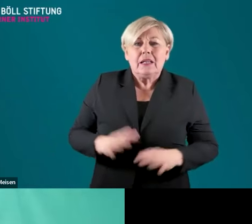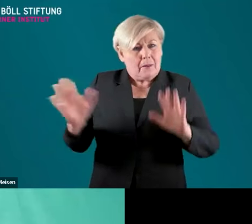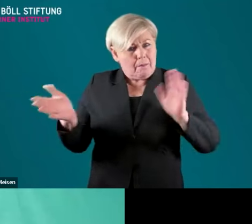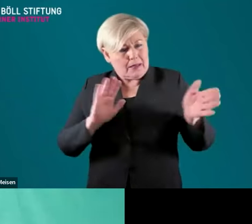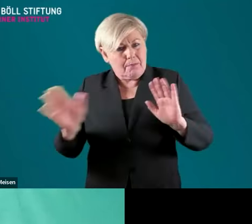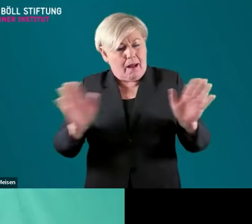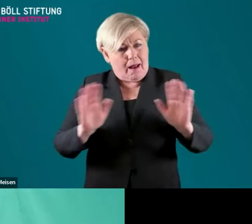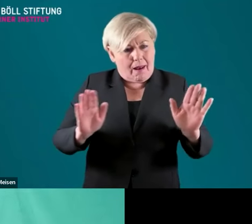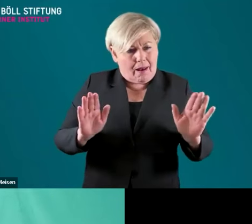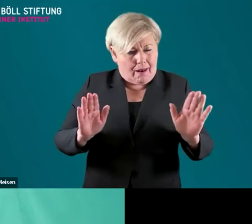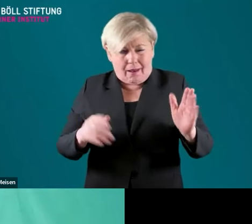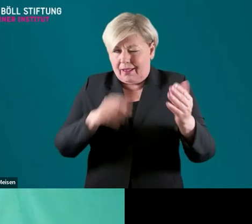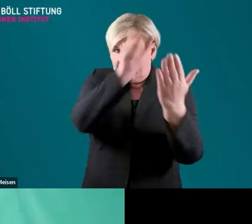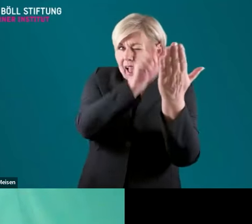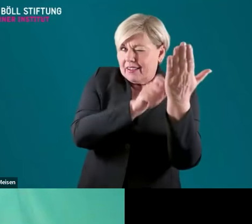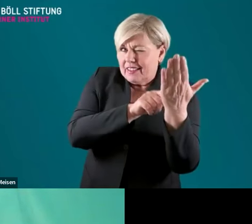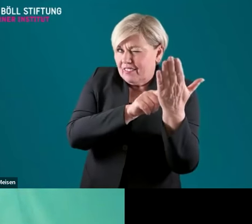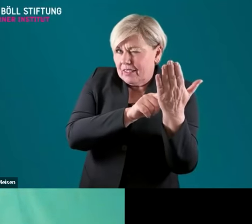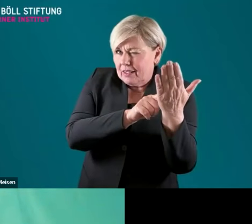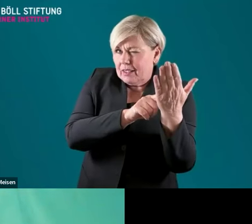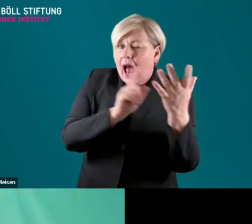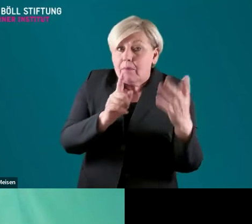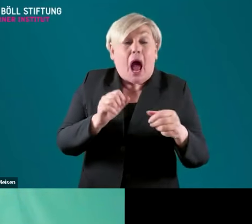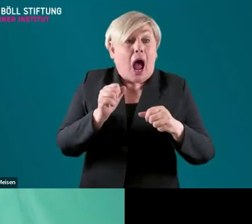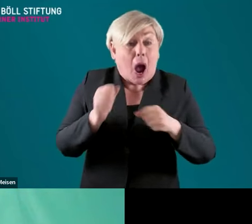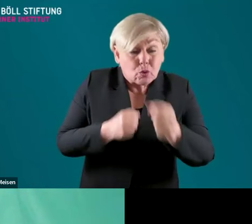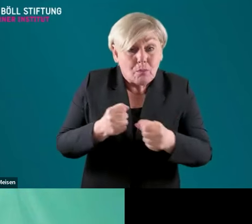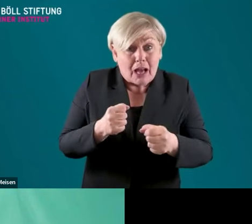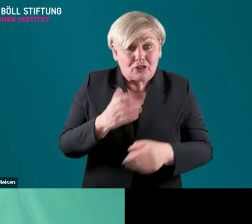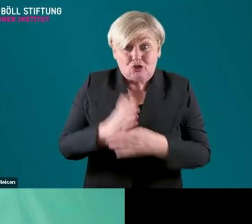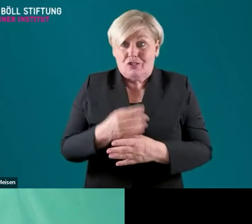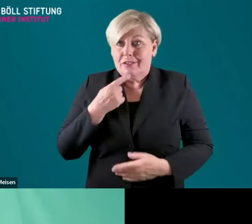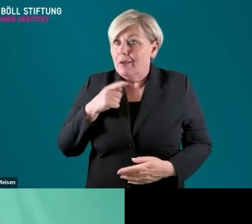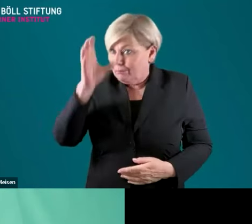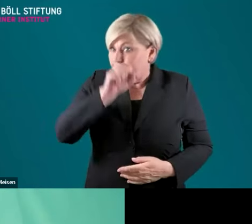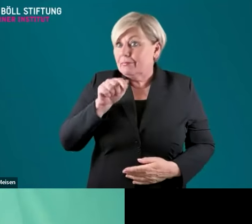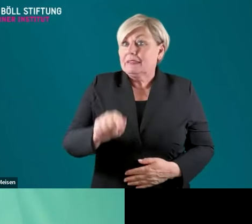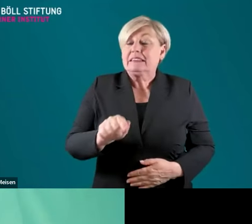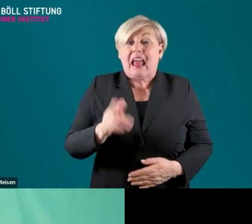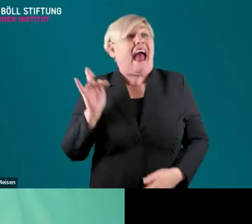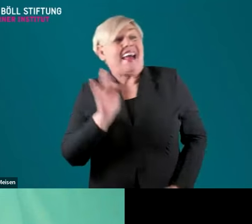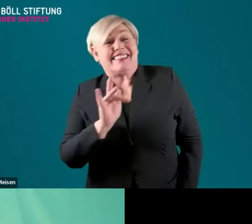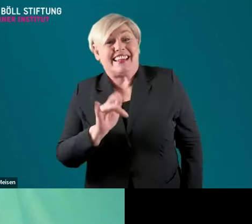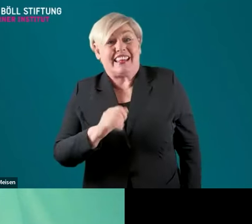Aber das ist jetzt nicht automatisch damit gesagt, dass es sich darum um Antifeminist*innen handelt.